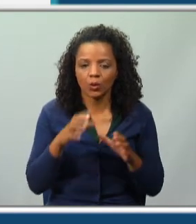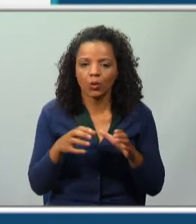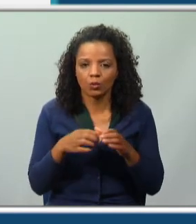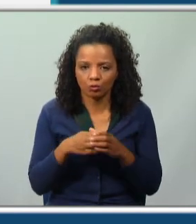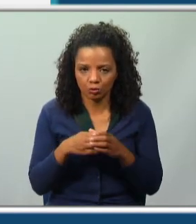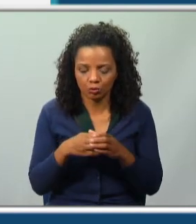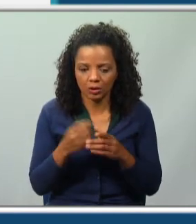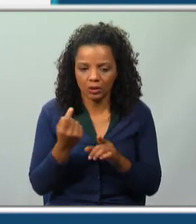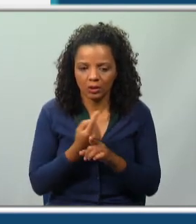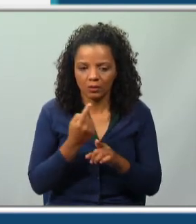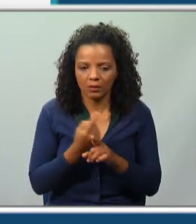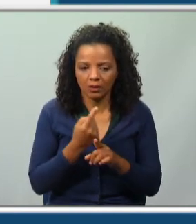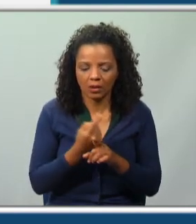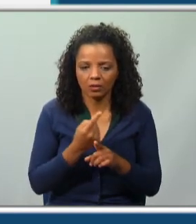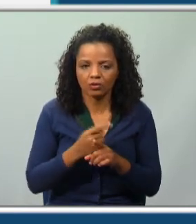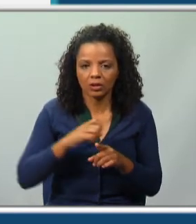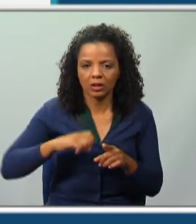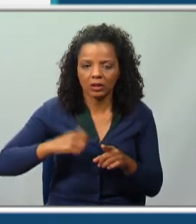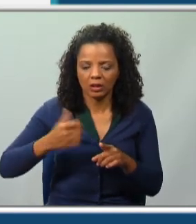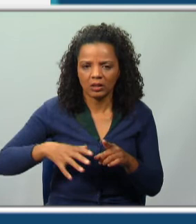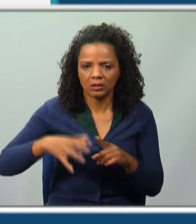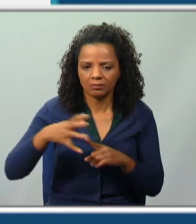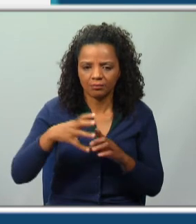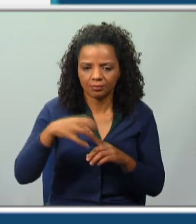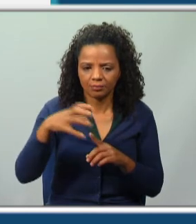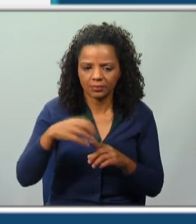vários talos de salsa que estão ligados seja 一些附上的歐芹莖